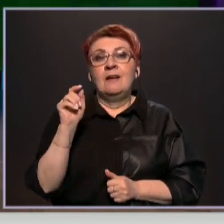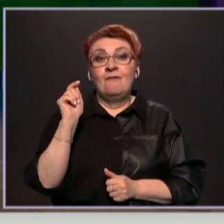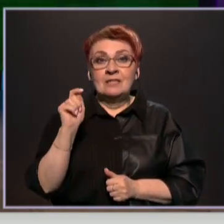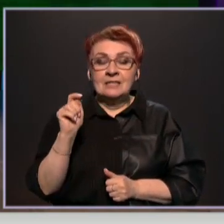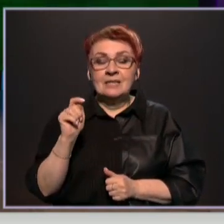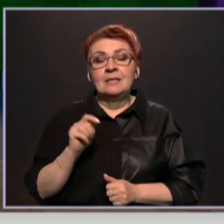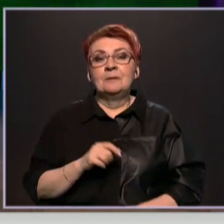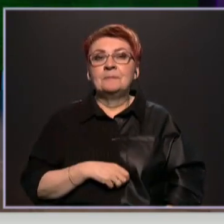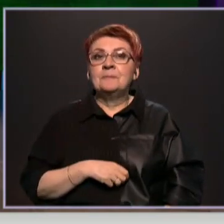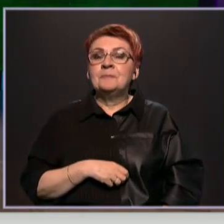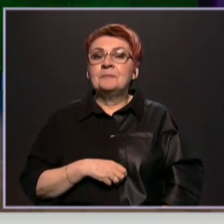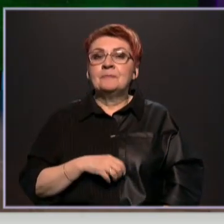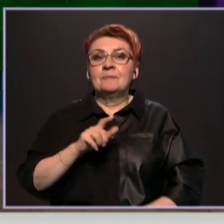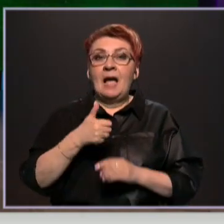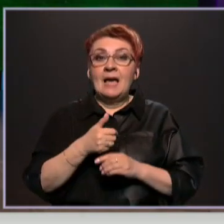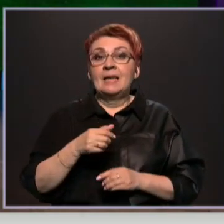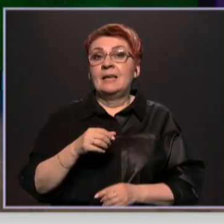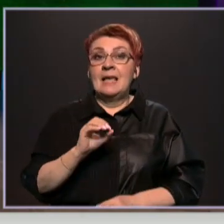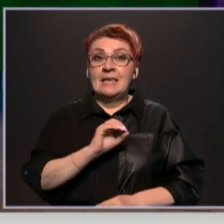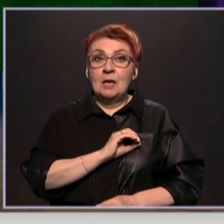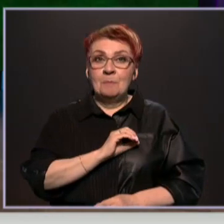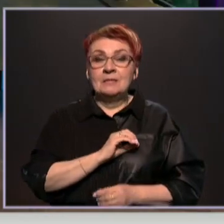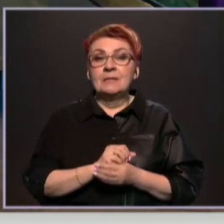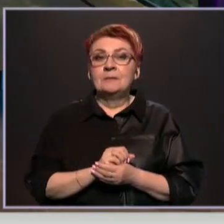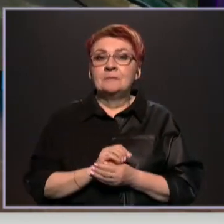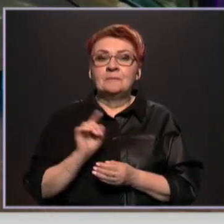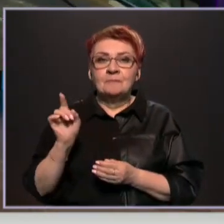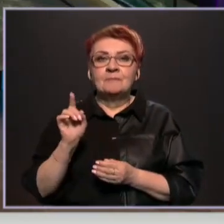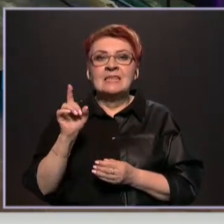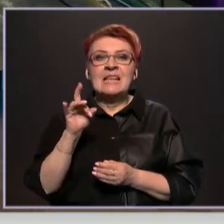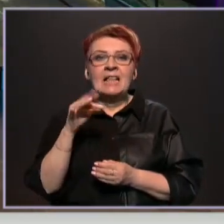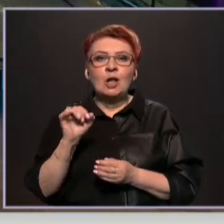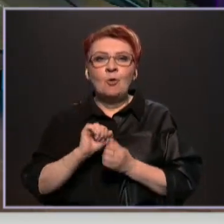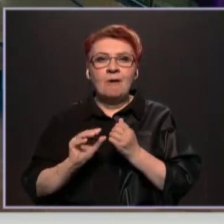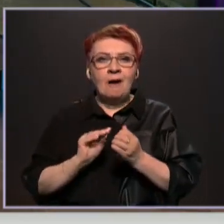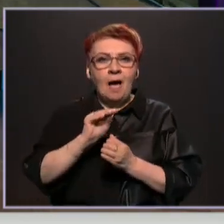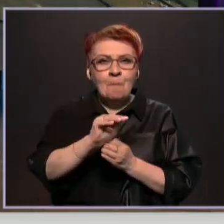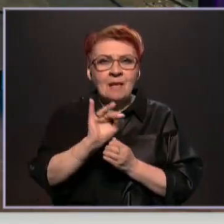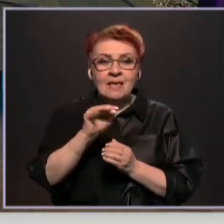Егорьевский Матфей совершил чина-священие закладного камня и заложил капсулу с памятной